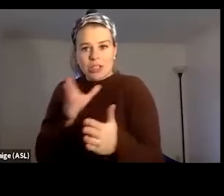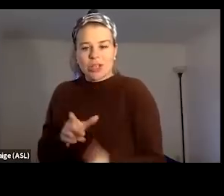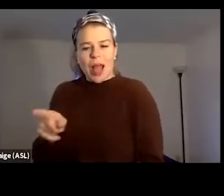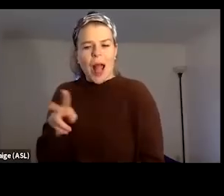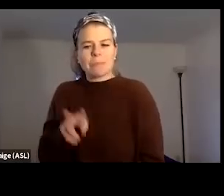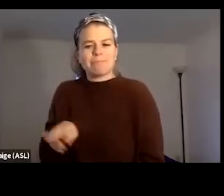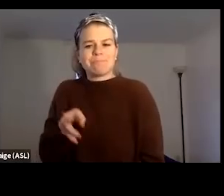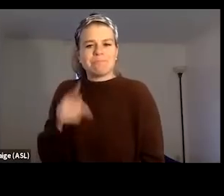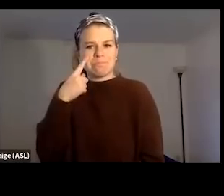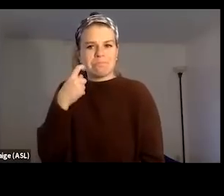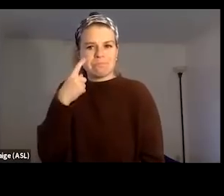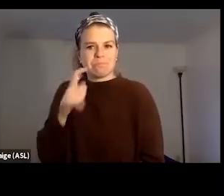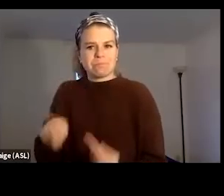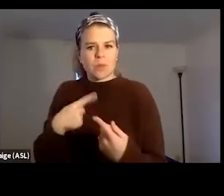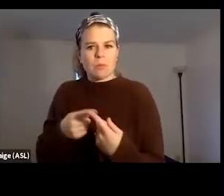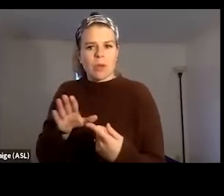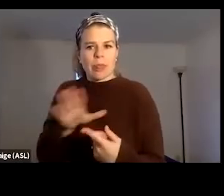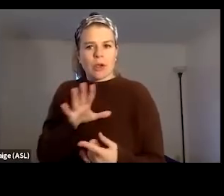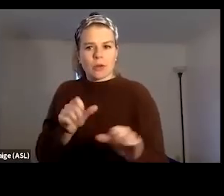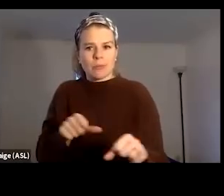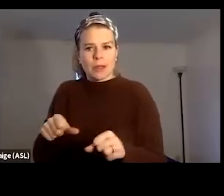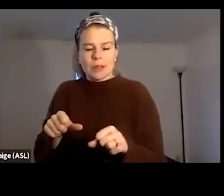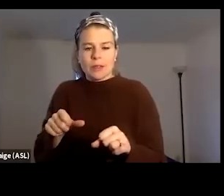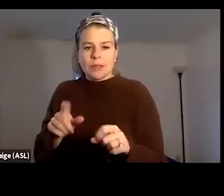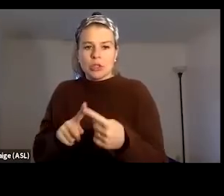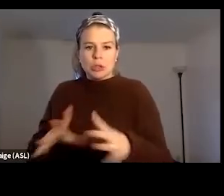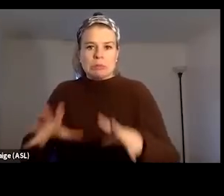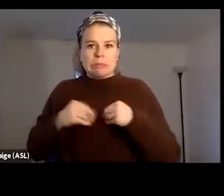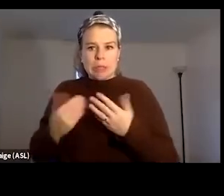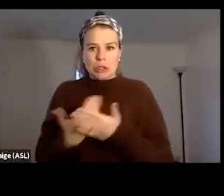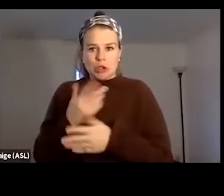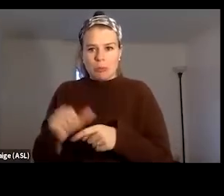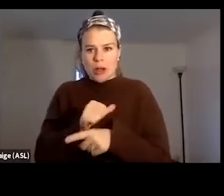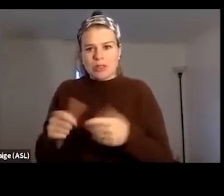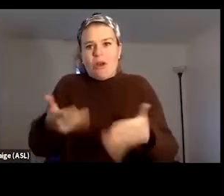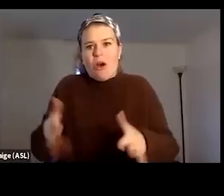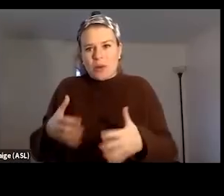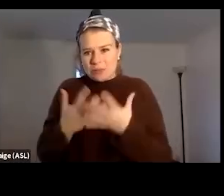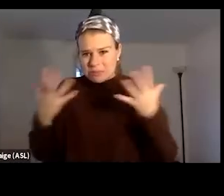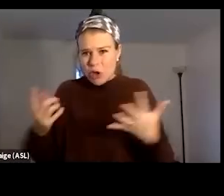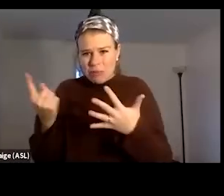sobre su capacidad para adoptar una nueva práctica cuando tenían que dedicar tanto de su tiempo a mantener a sus clientes seguros y vivos.